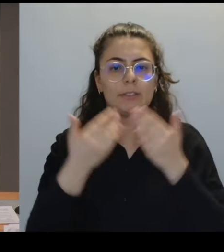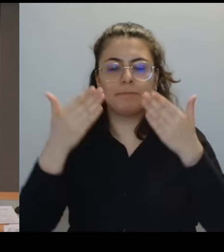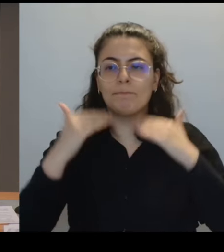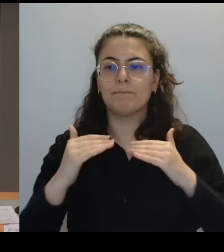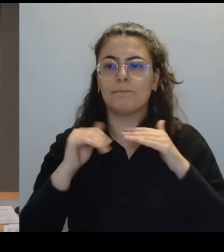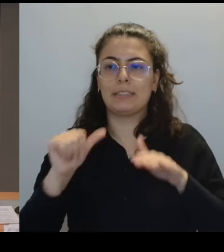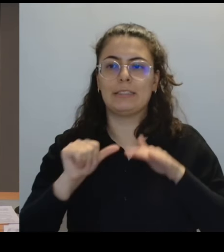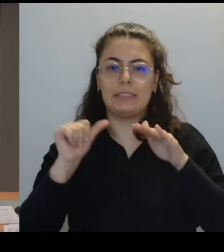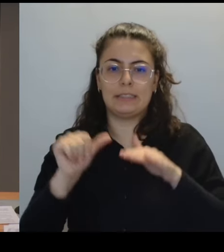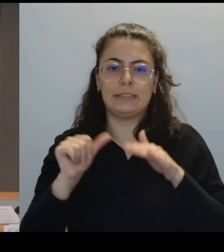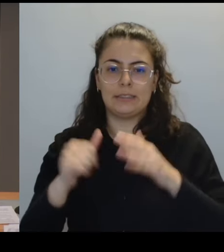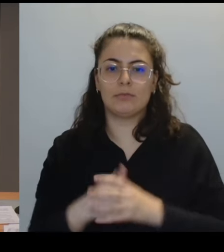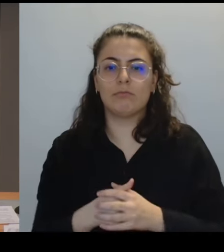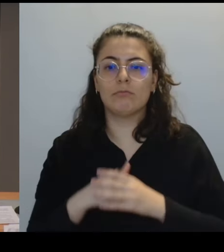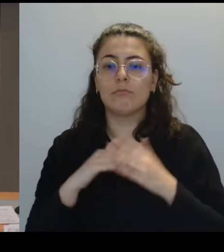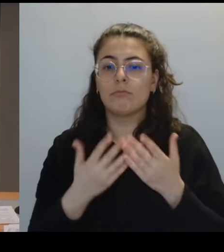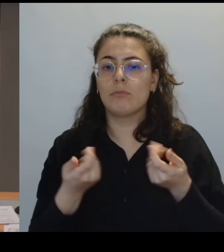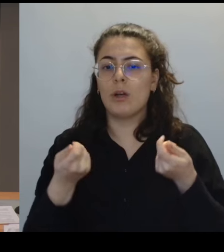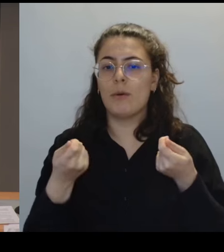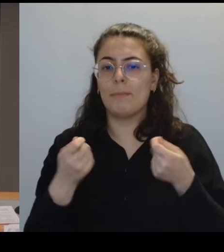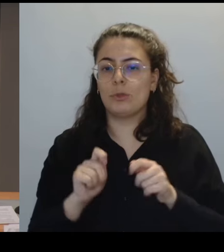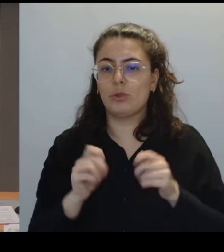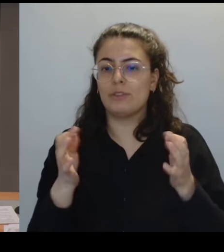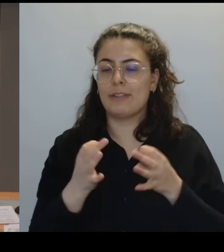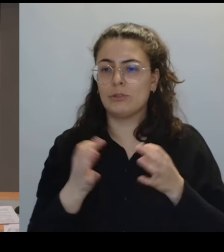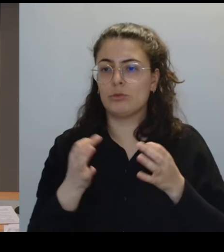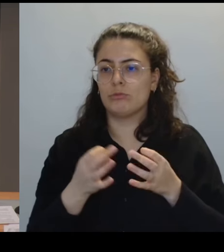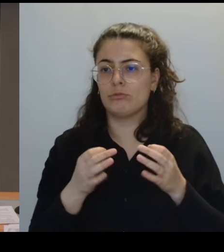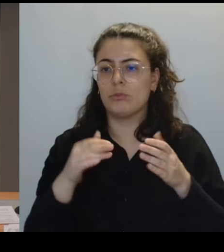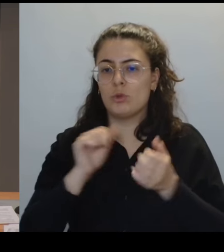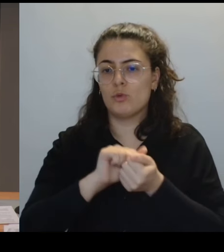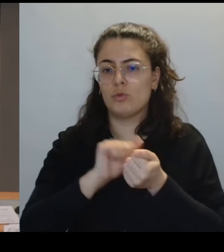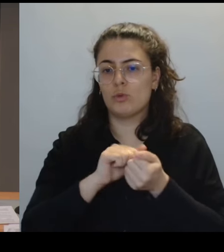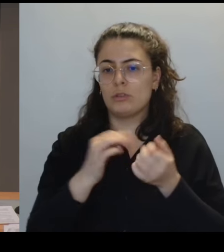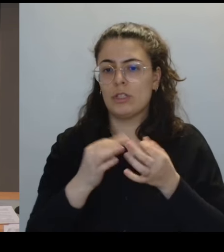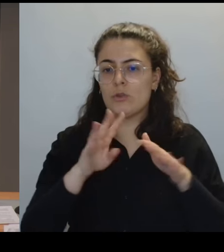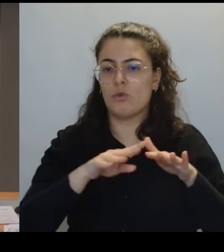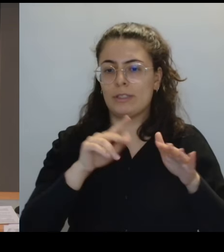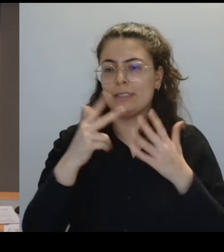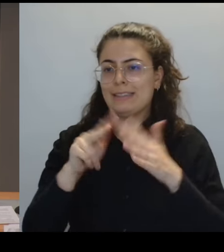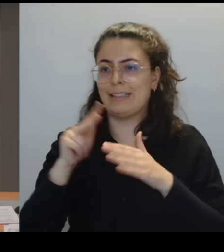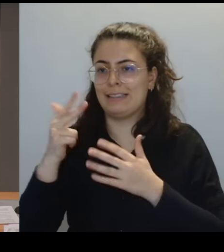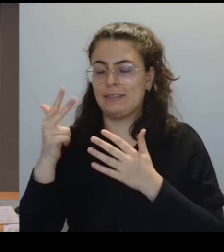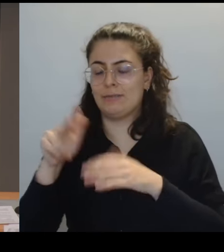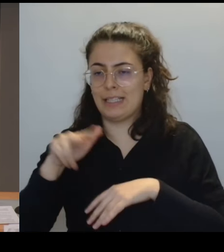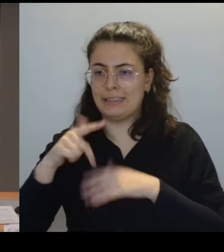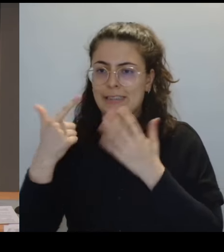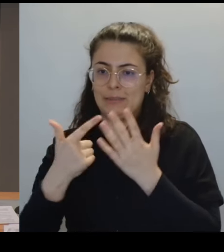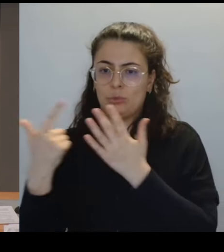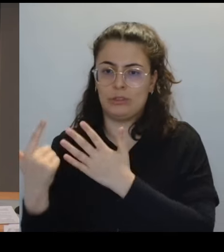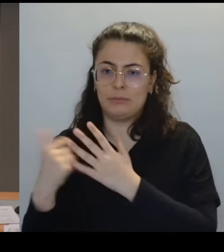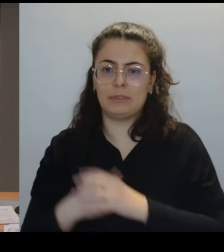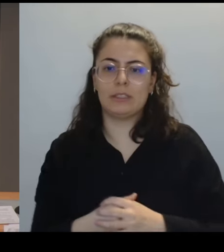Beschlussfassung Drucksache 19/1377, Gesetz zur Anpassung von Zuständigkeiten im Sozialen Entschädigungsrecht.